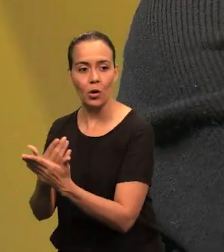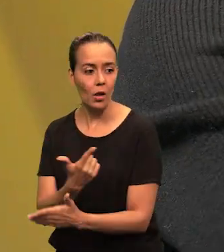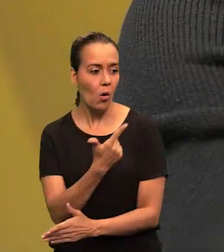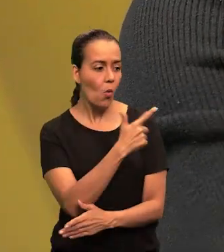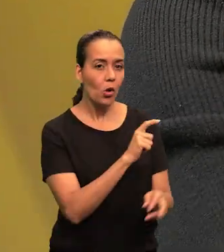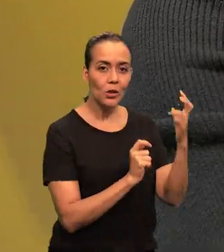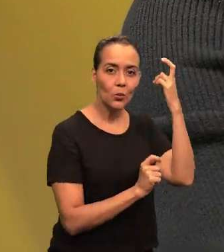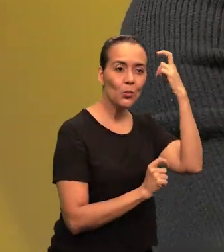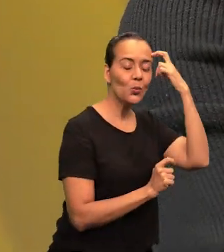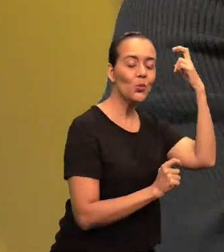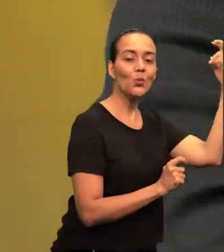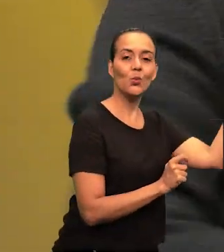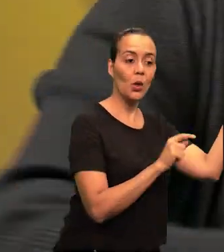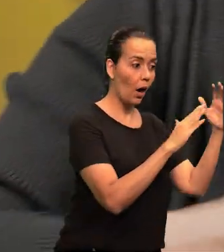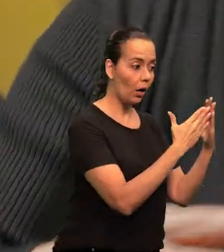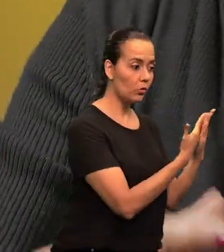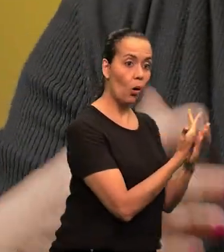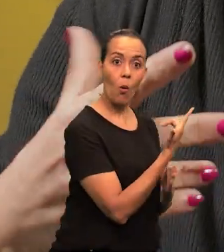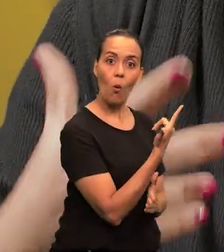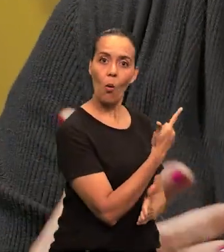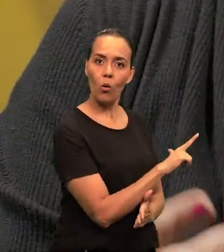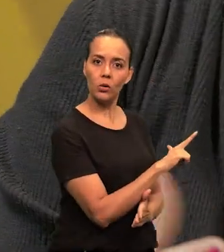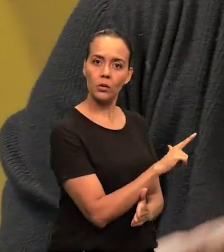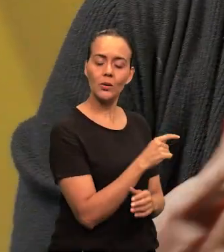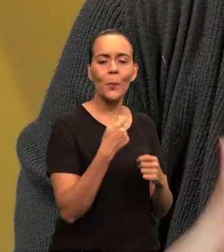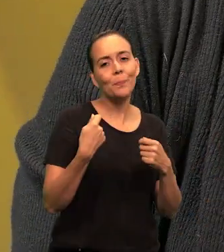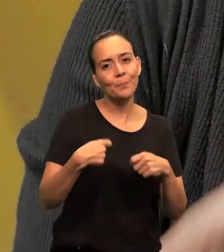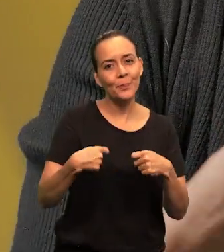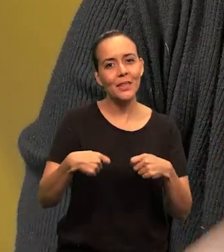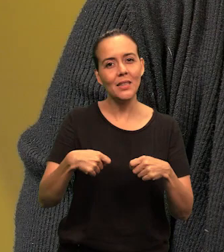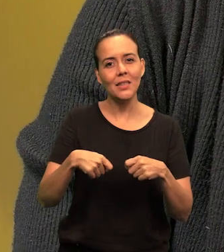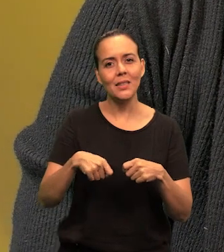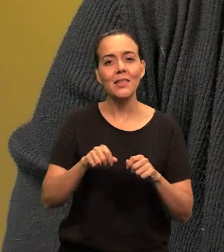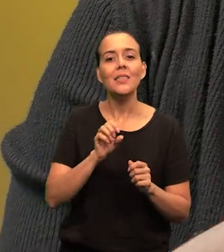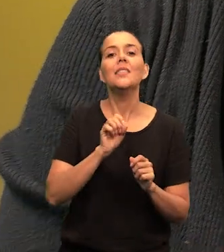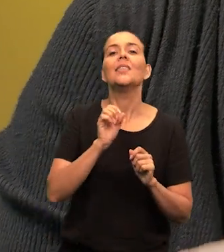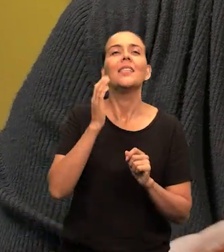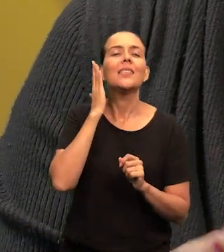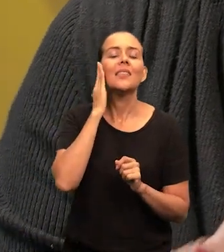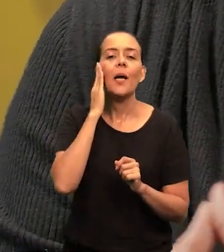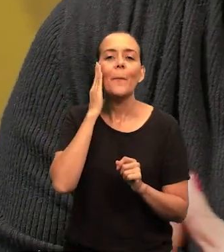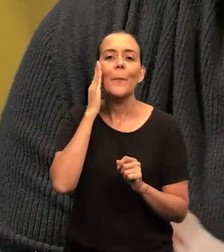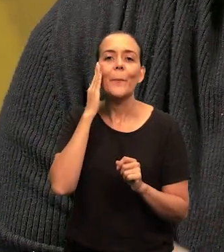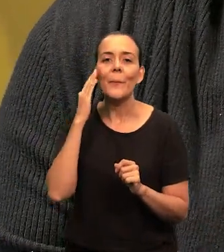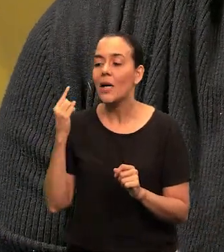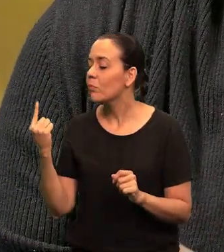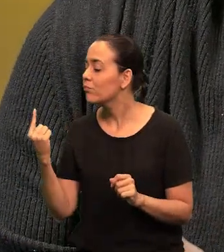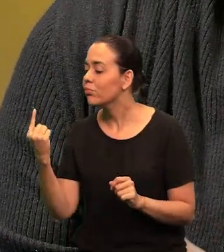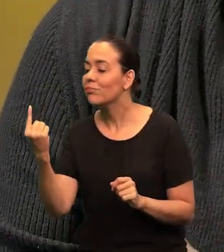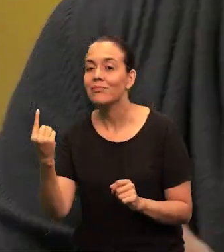é outra escola. Então, a escola, ela tem que trabalhar a singularidade humana.